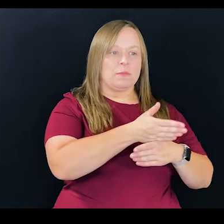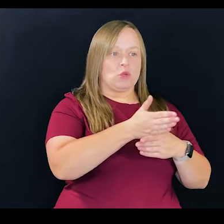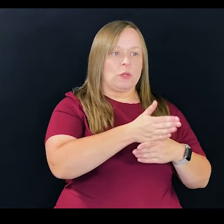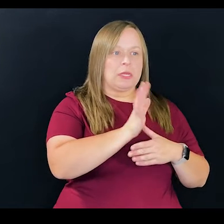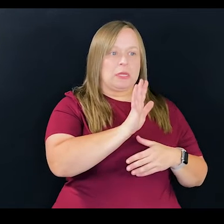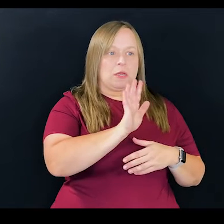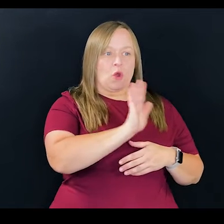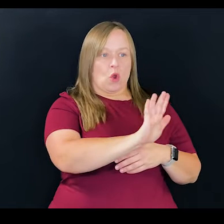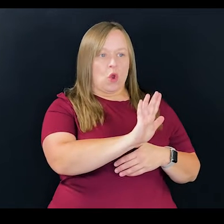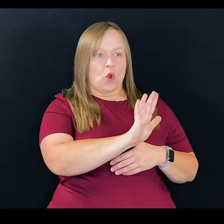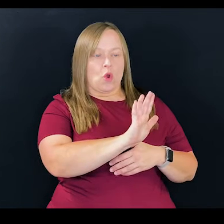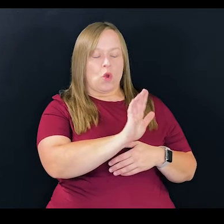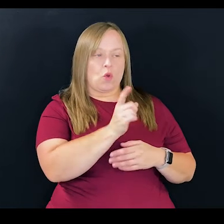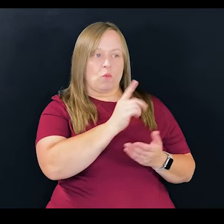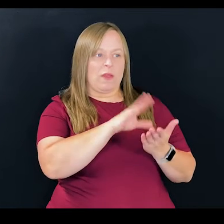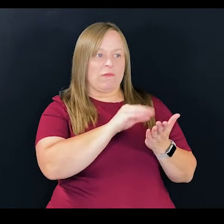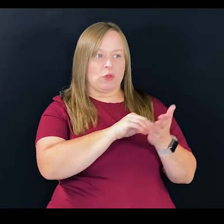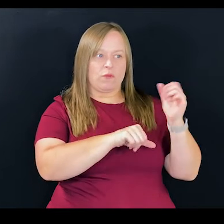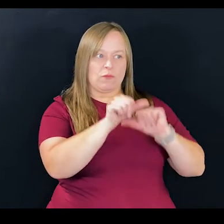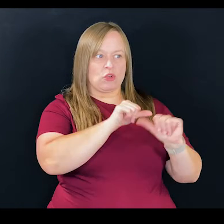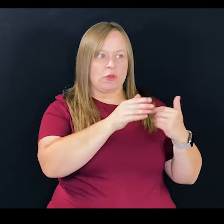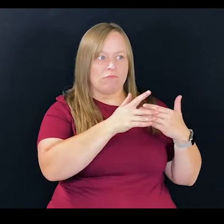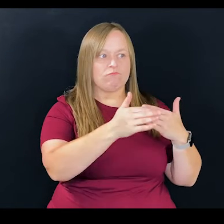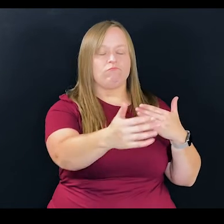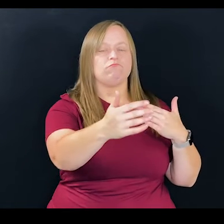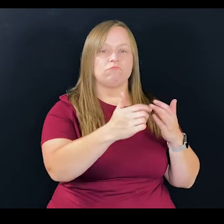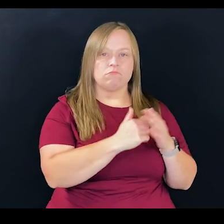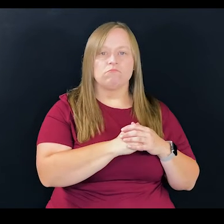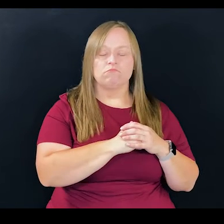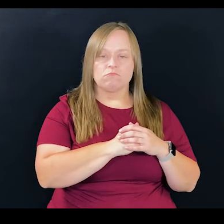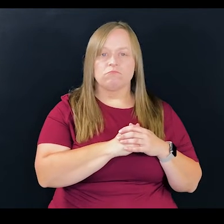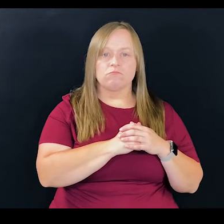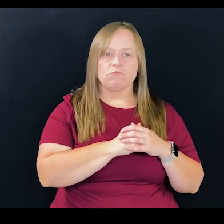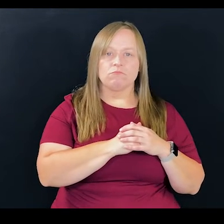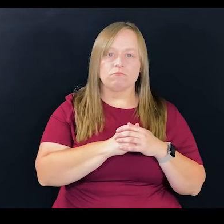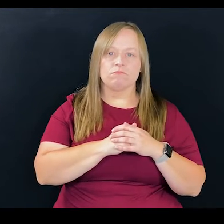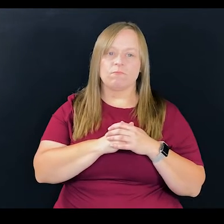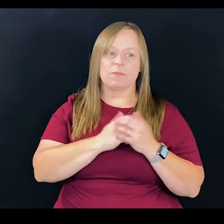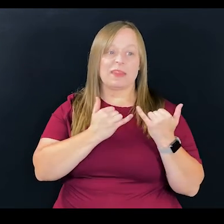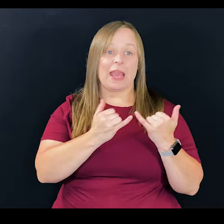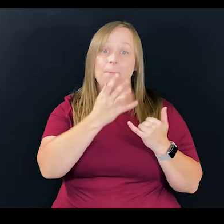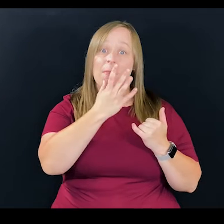Fue un proceso que, entre ella y yo, hemos aprendido de uno al otro,